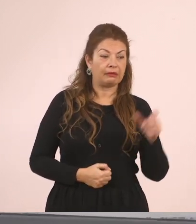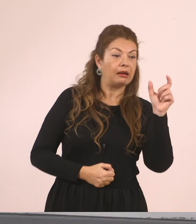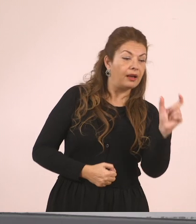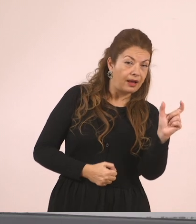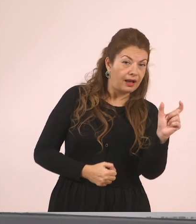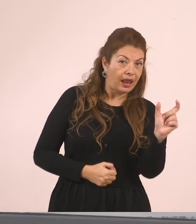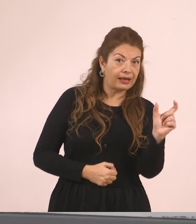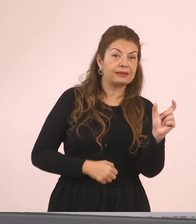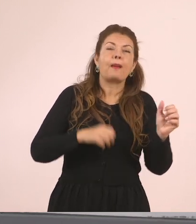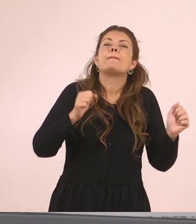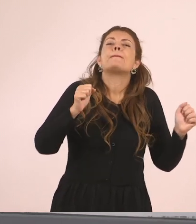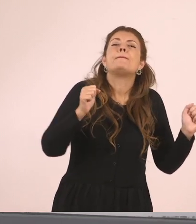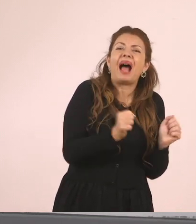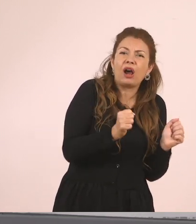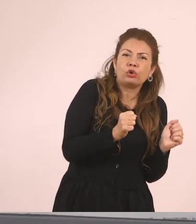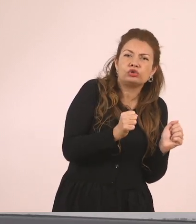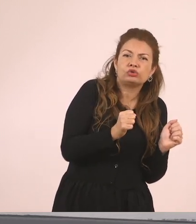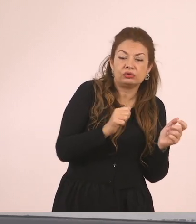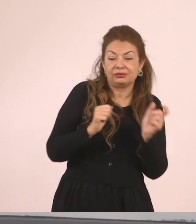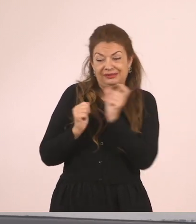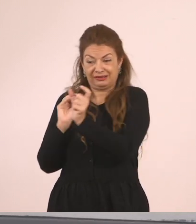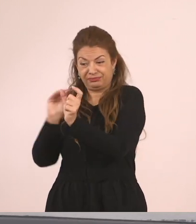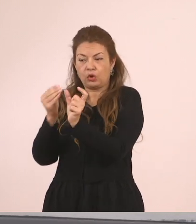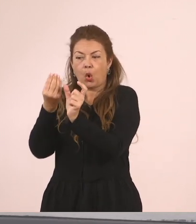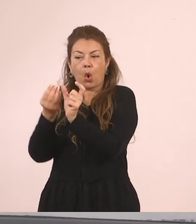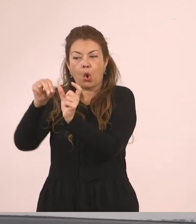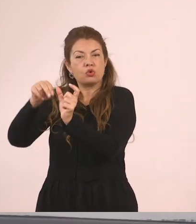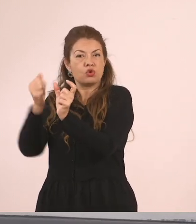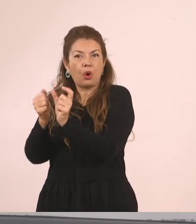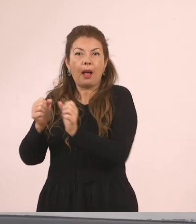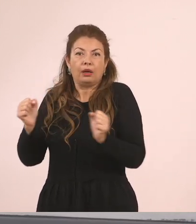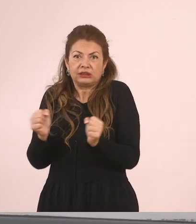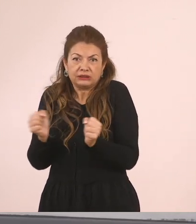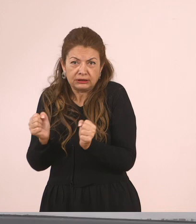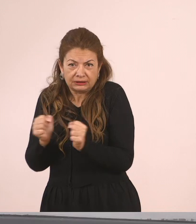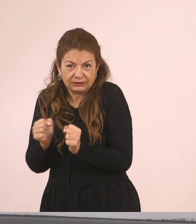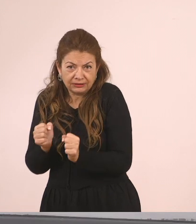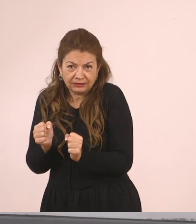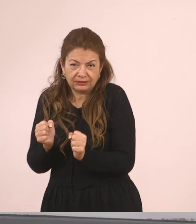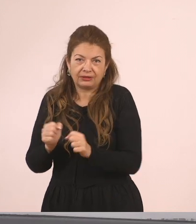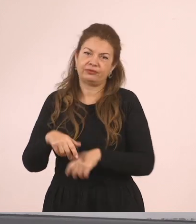Κι από τη λέξη πάγος... ...παγώνω. Δεν θα γράψω άλλα γιατί είναι εύκολη αυτή η άσκηση.